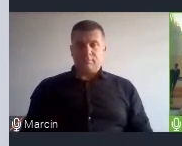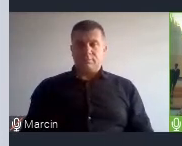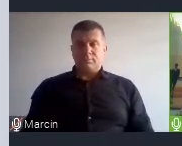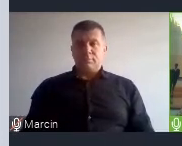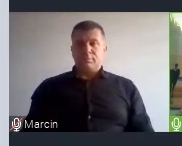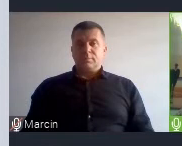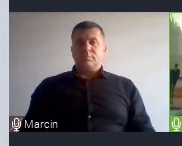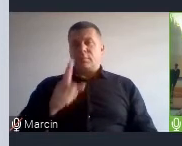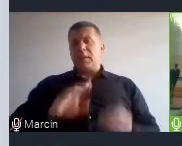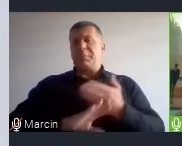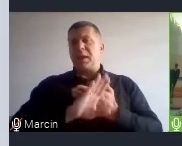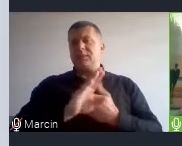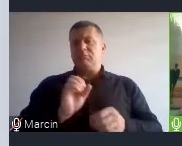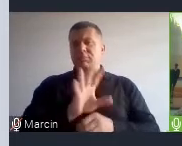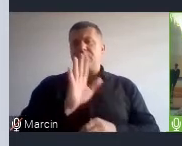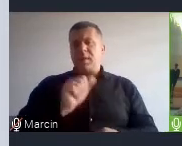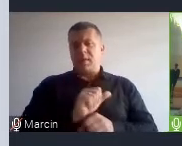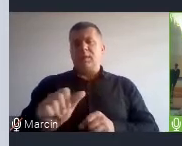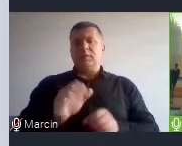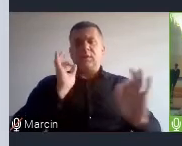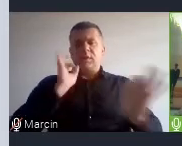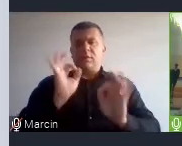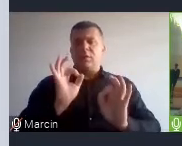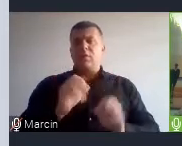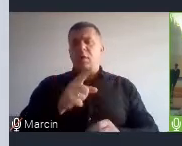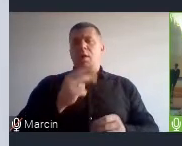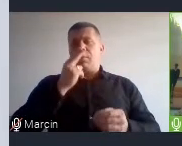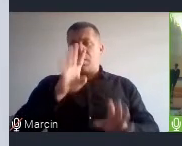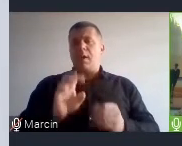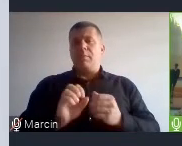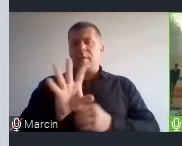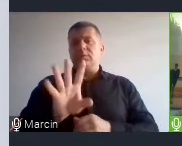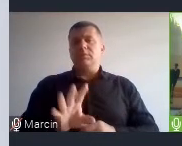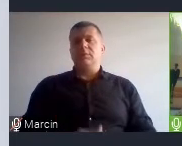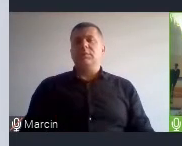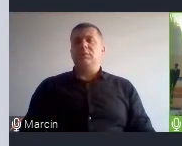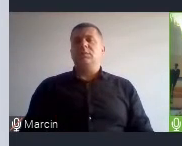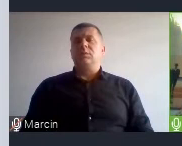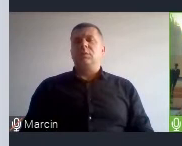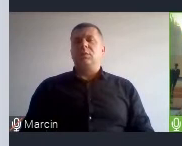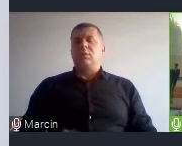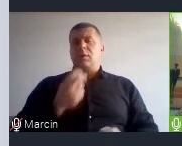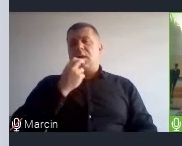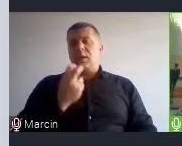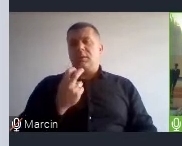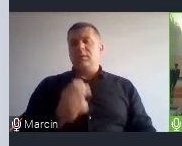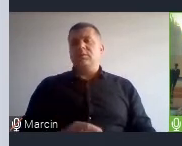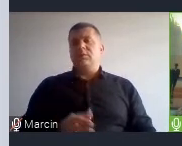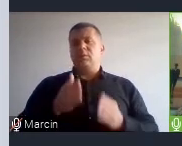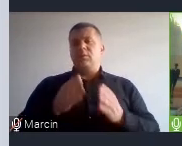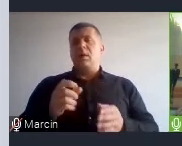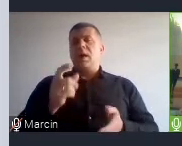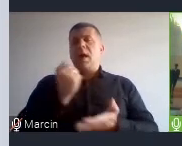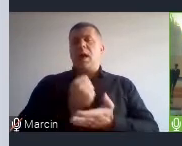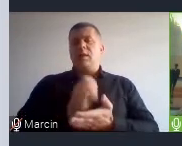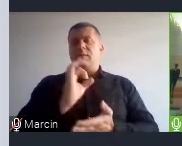Tu w prezentacji macie Państwo te informacje. Prezentacja trafi do was drogą elektroniczną na adres e-mail.